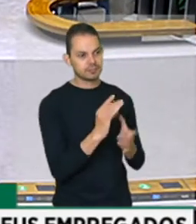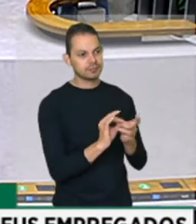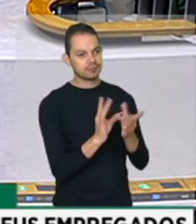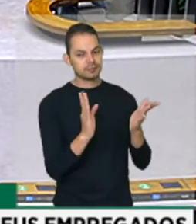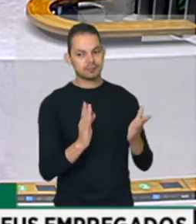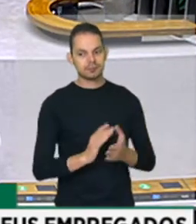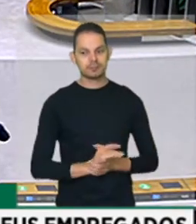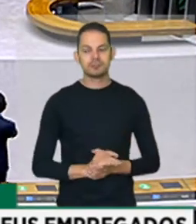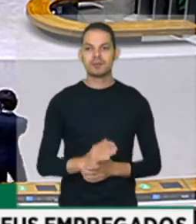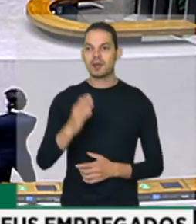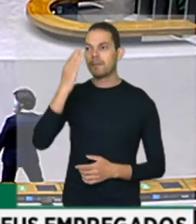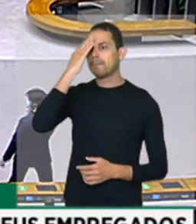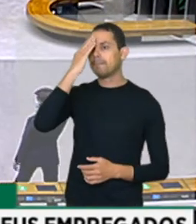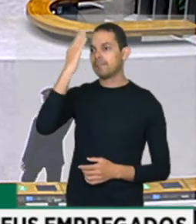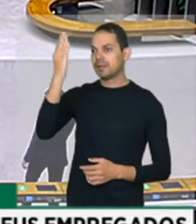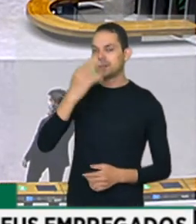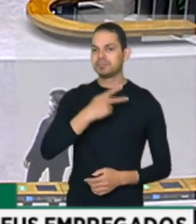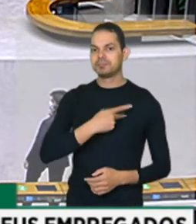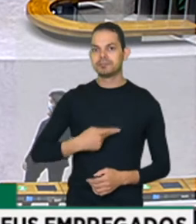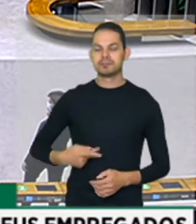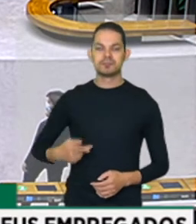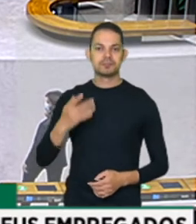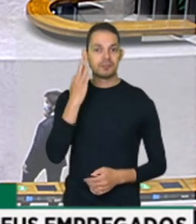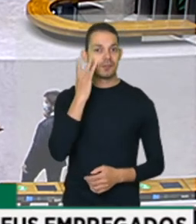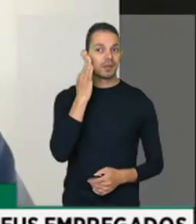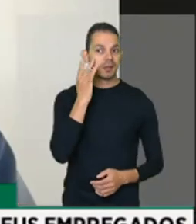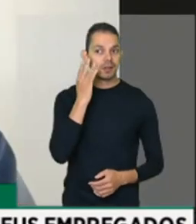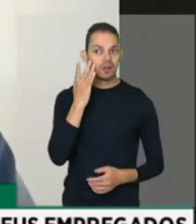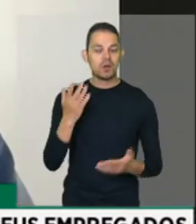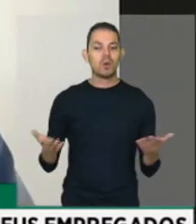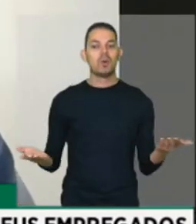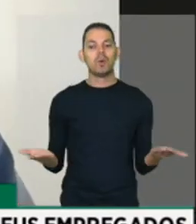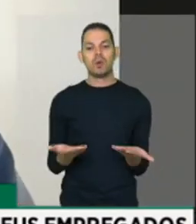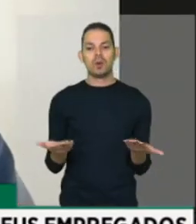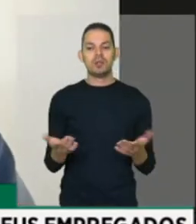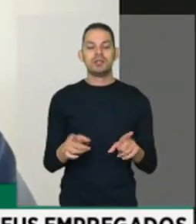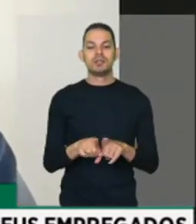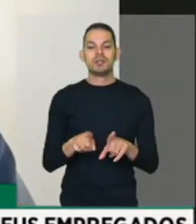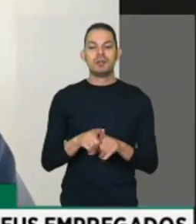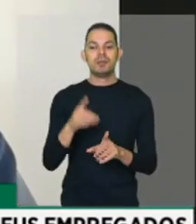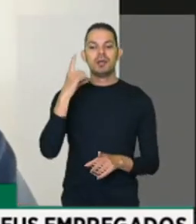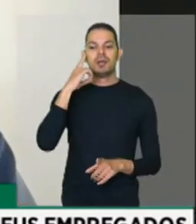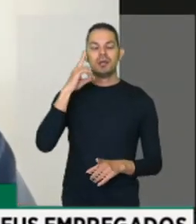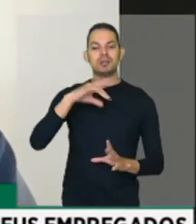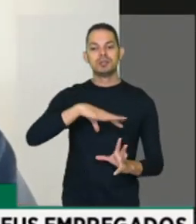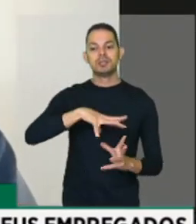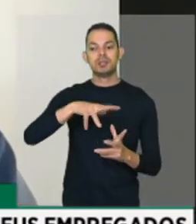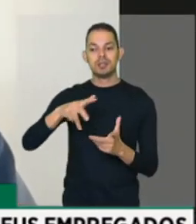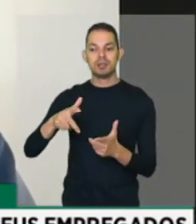[DEPUTADO]: UM MINUTO, SENHOR PRESIDENTE, CONCEDO MAIS UM MINUTO? [PRES. ARTHUR LIRA]: POR FAVOR. [DEPUTADO]: OBRIGADO, PRESIDENTE ARTHUR LIRA, HOJE TAMBÉM É O DIA